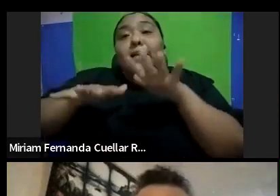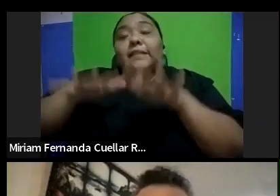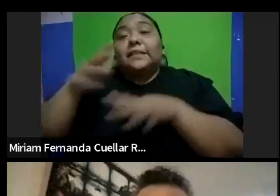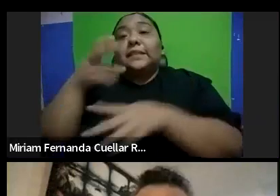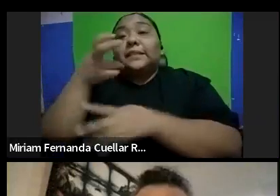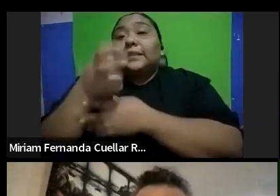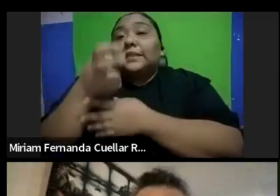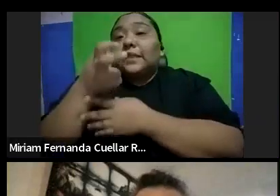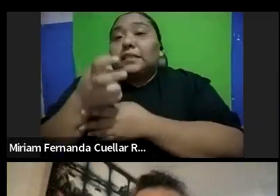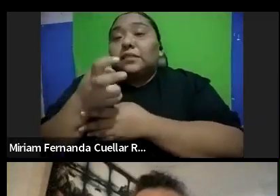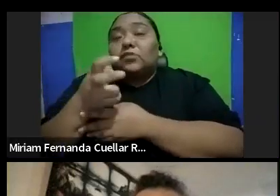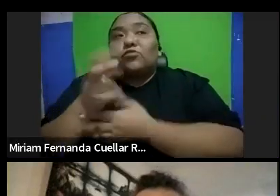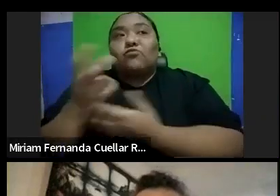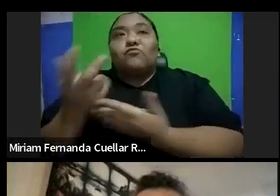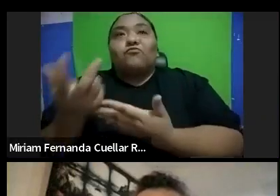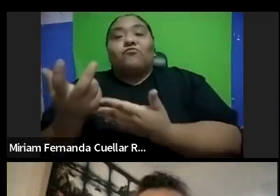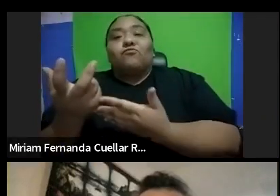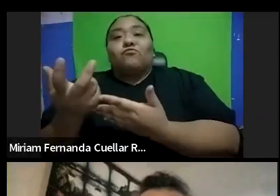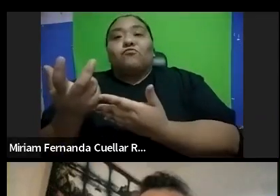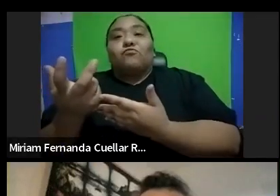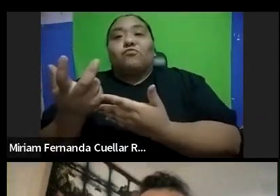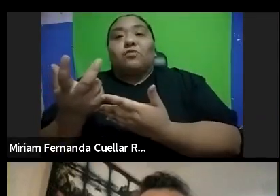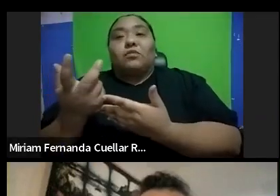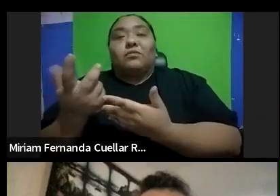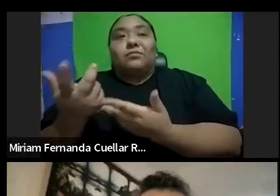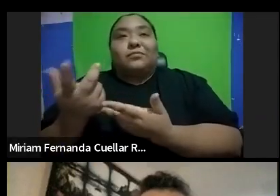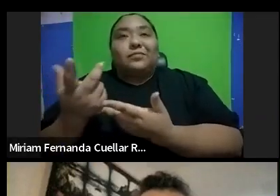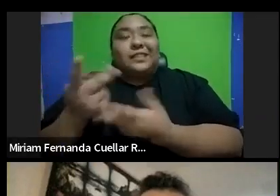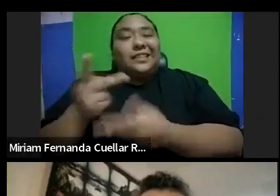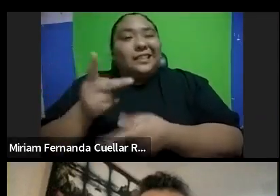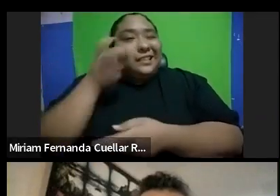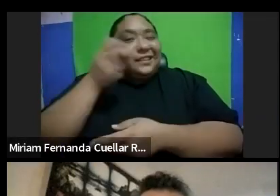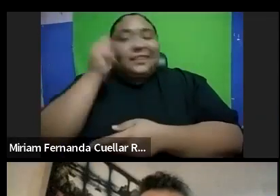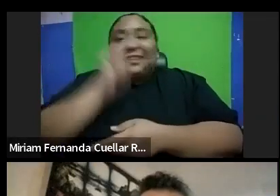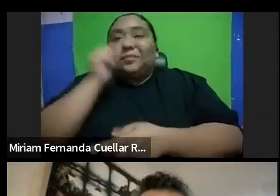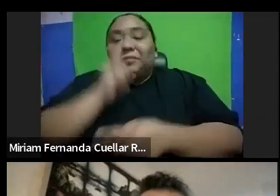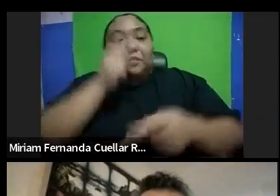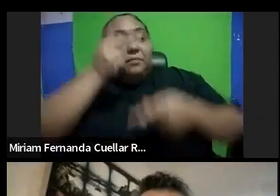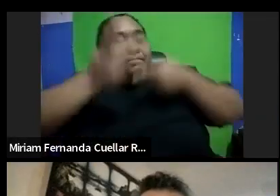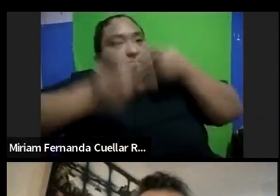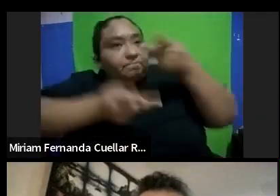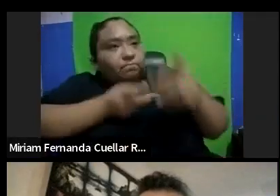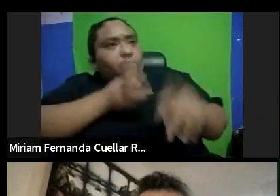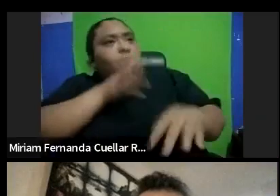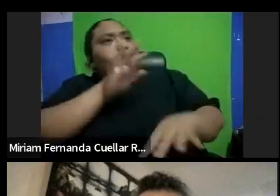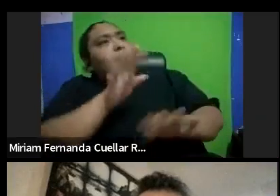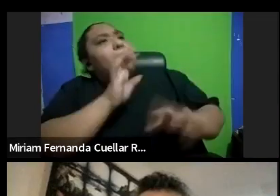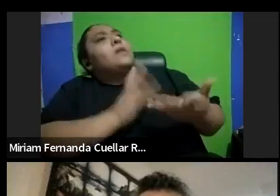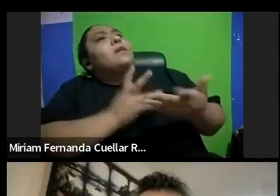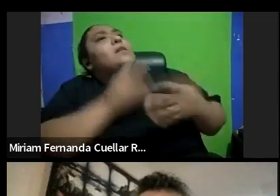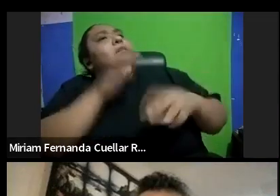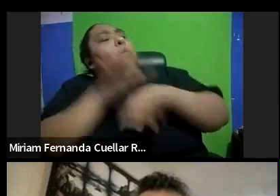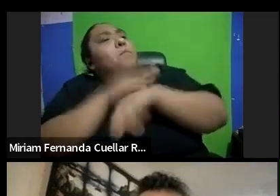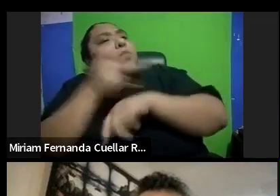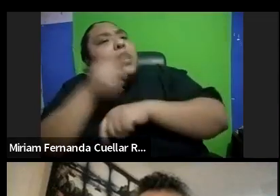que que a veces eso a veces eso también está a veces eso también está maldito o está a poco tampoco que hay que cuestionar es que le damos a la persona